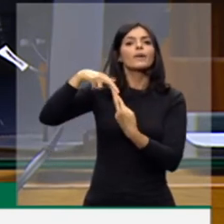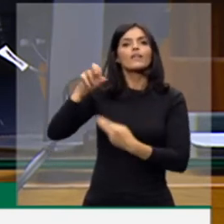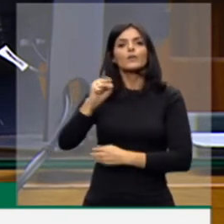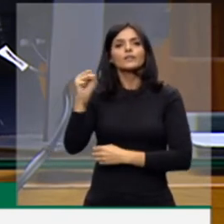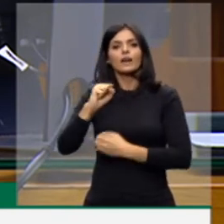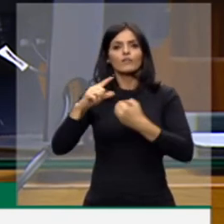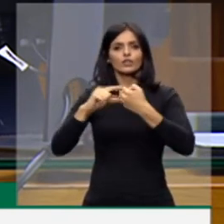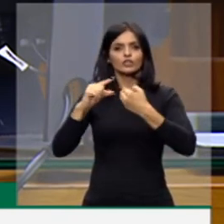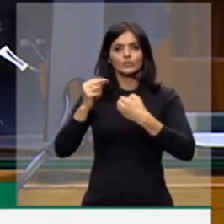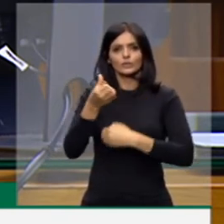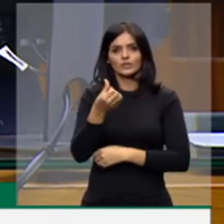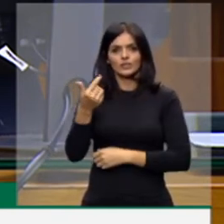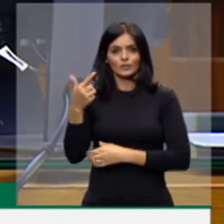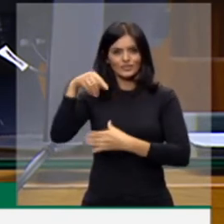OFÍCIO NÚMERO 319 DE 2020. QUE ENCAMINHA NOS TERMOS DO